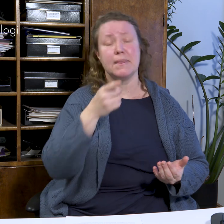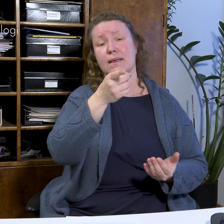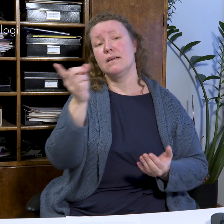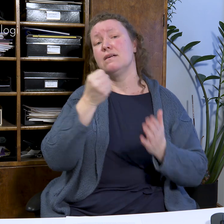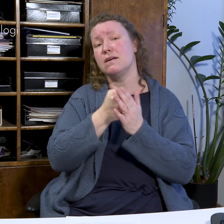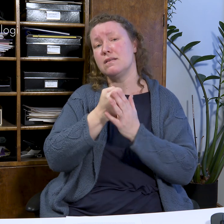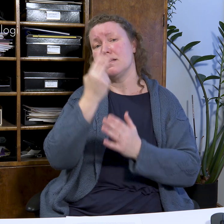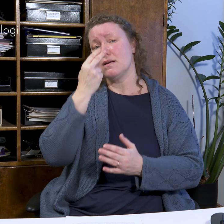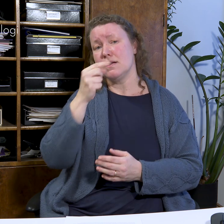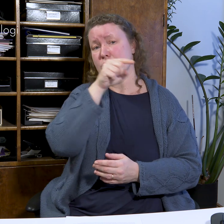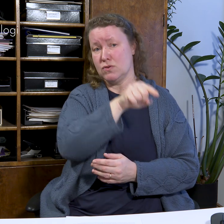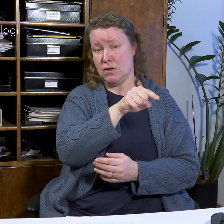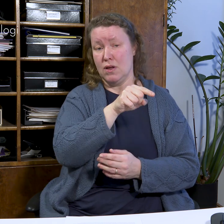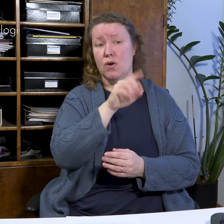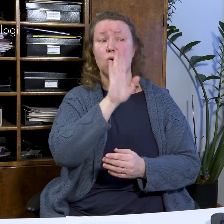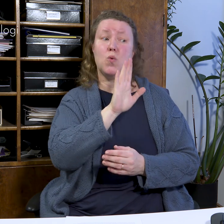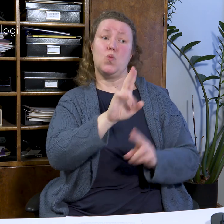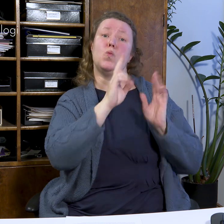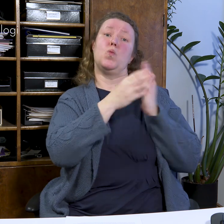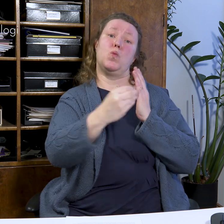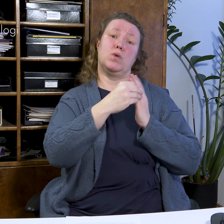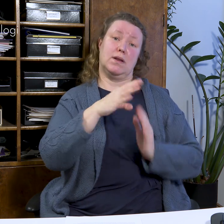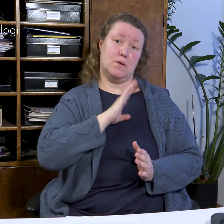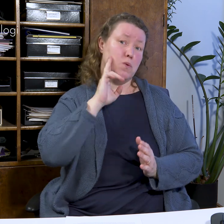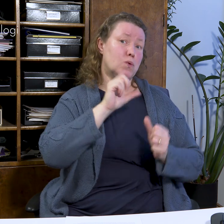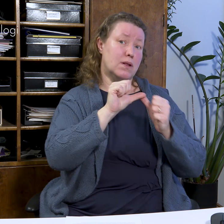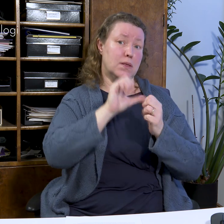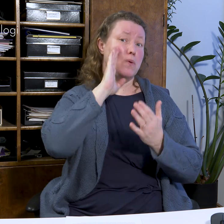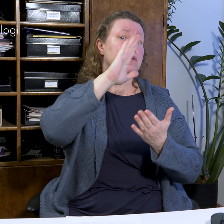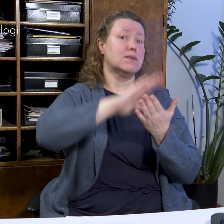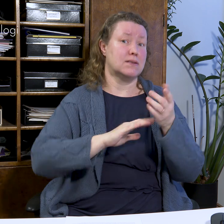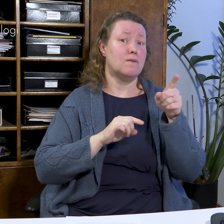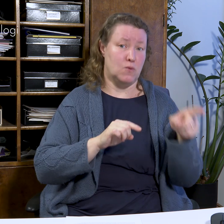Tähän liittyvän uutisen voi käydä lukemassa liiton sivuilta.